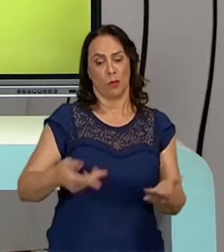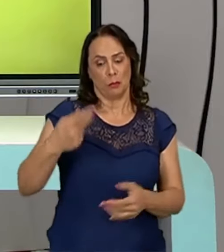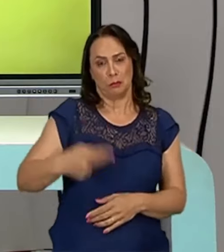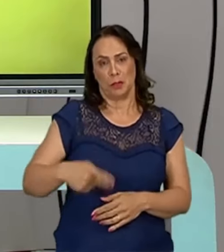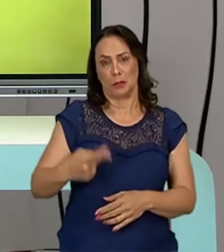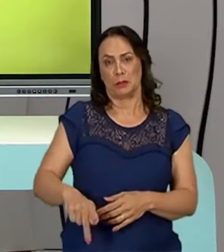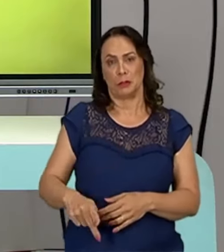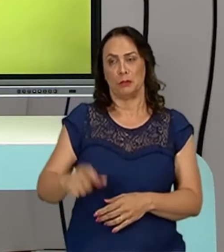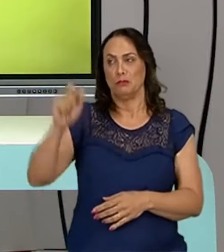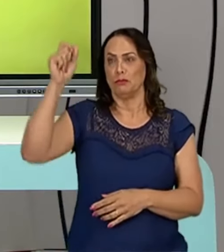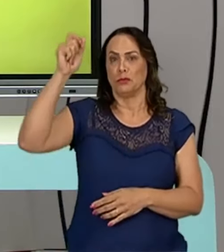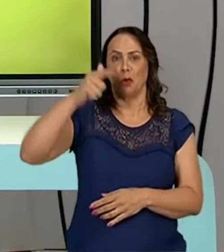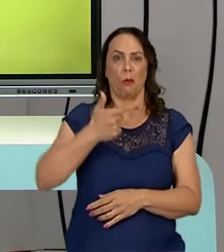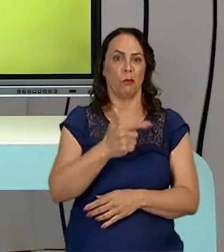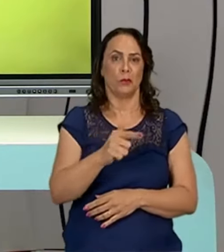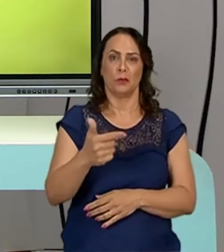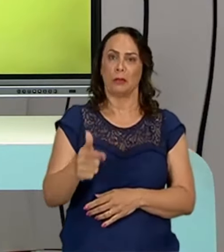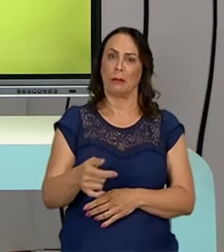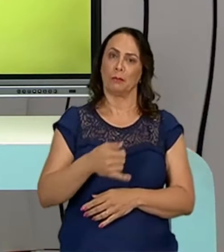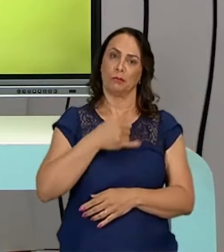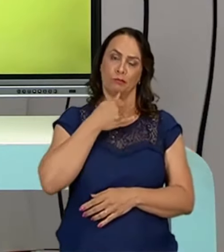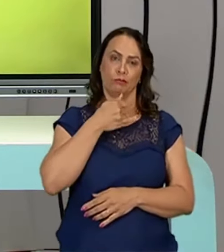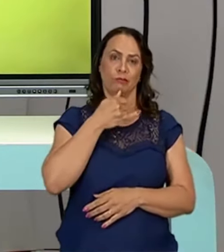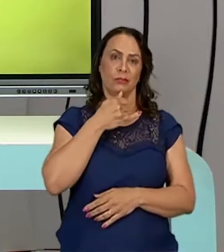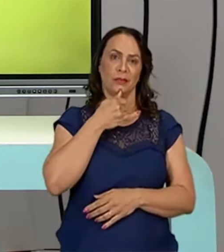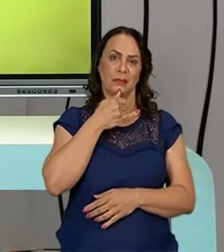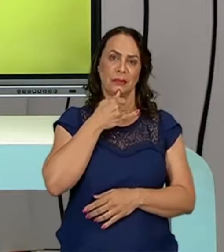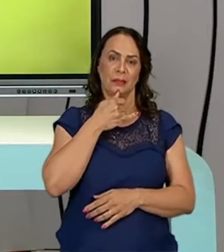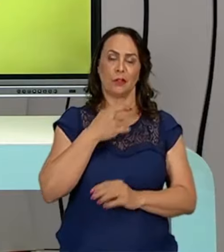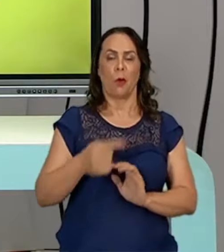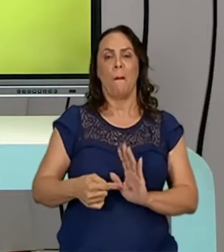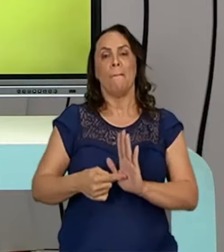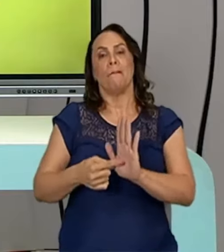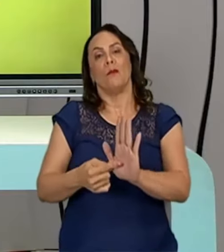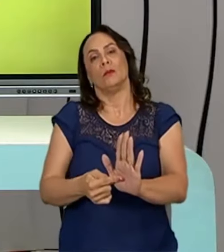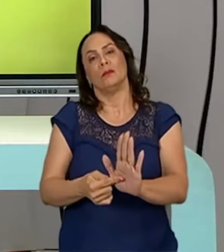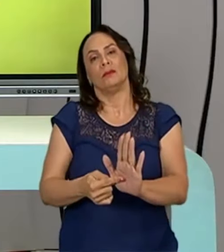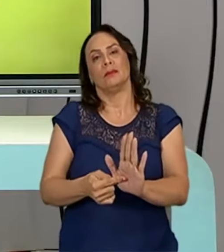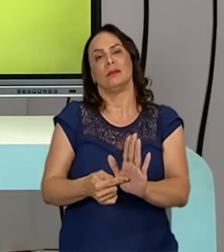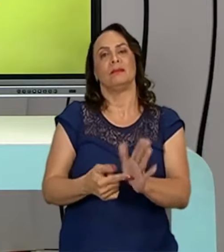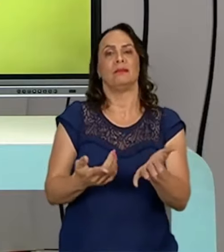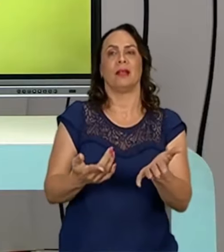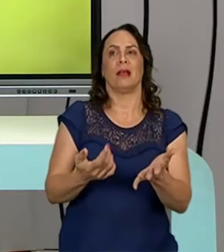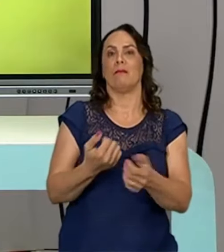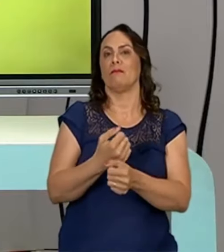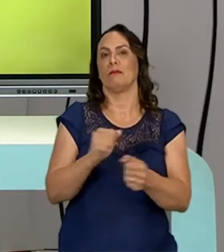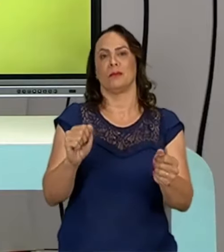infelizmente, eu então não vou conseguir mostrar o resultado dessa experiência, mas eu acho que eu volto daqui